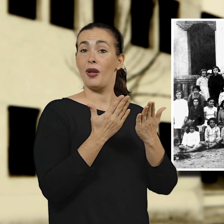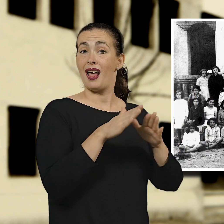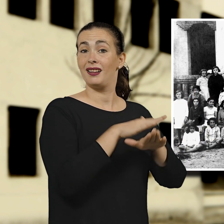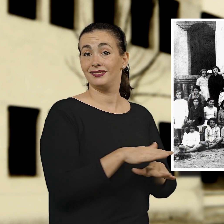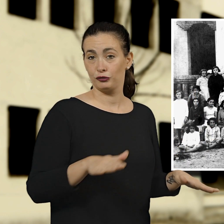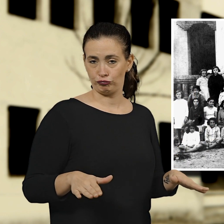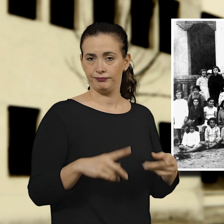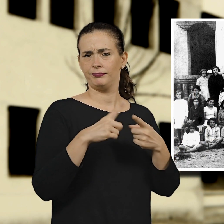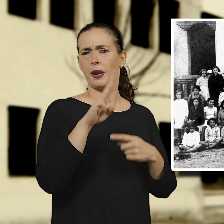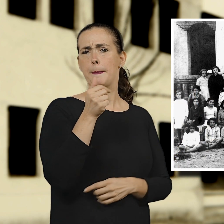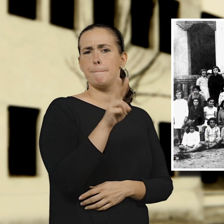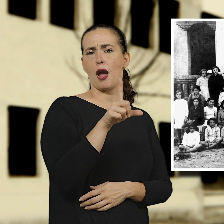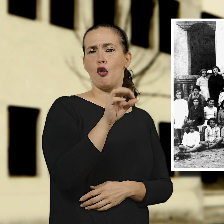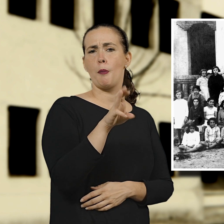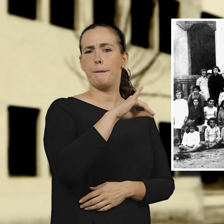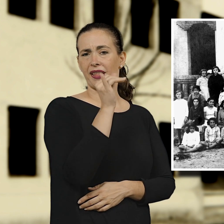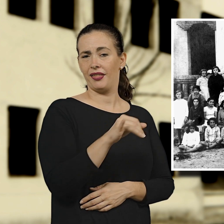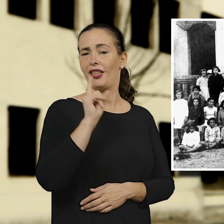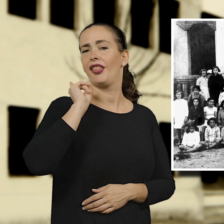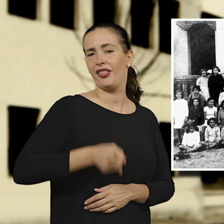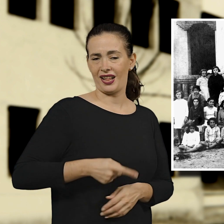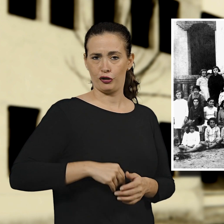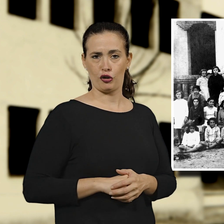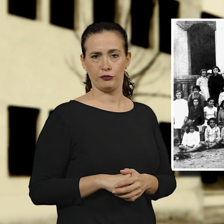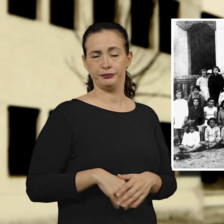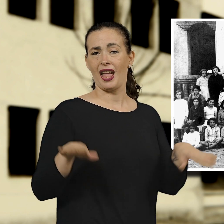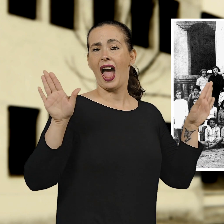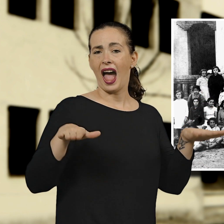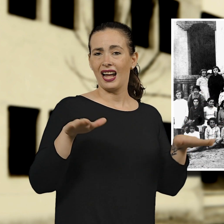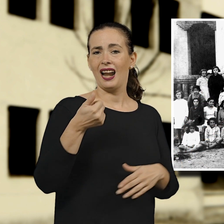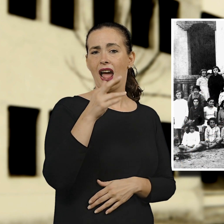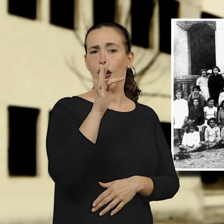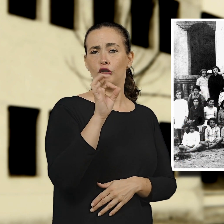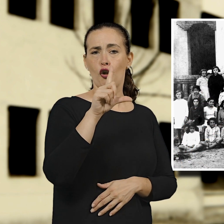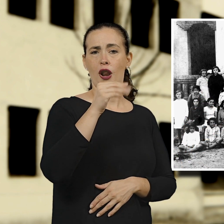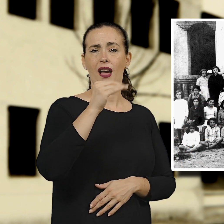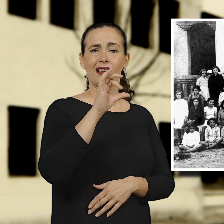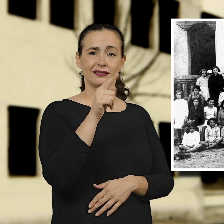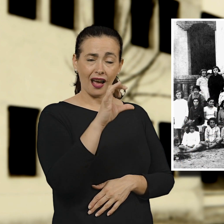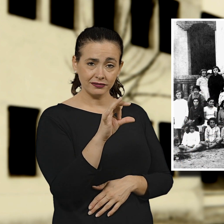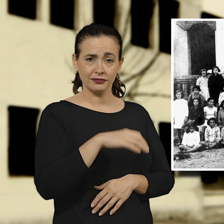Escola de nens Pau López (director) Àngel Artola Casals